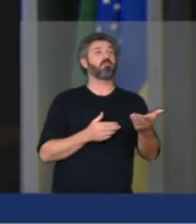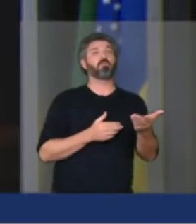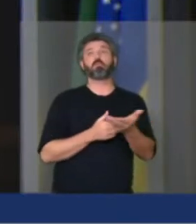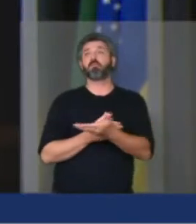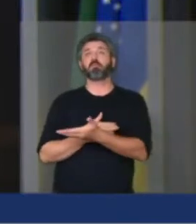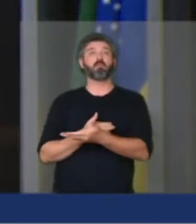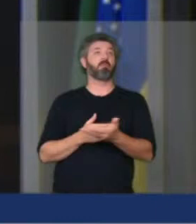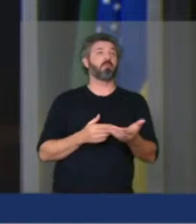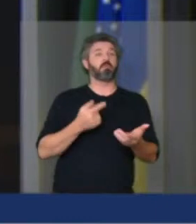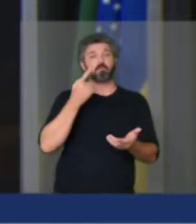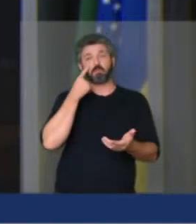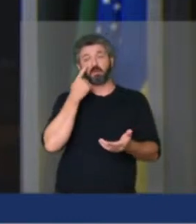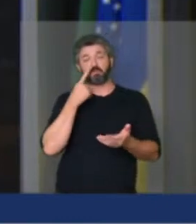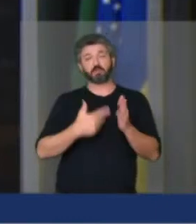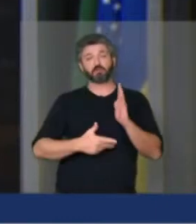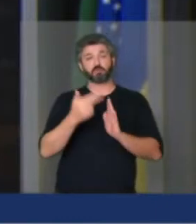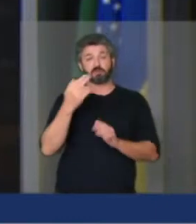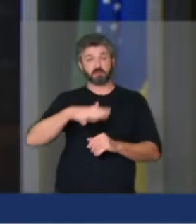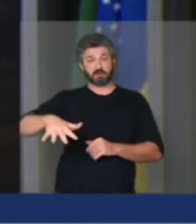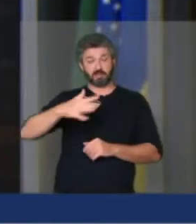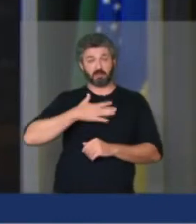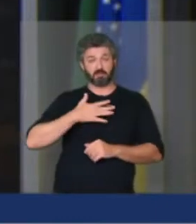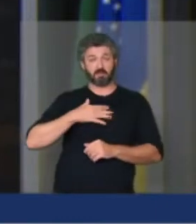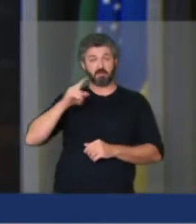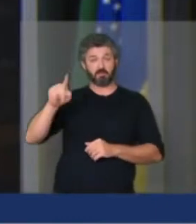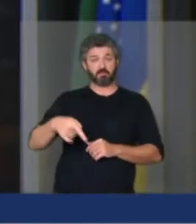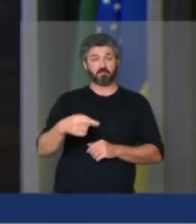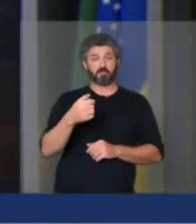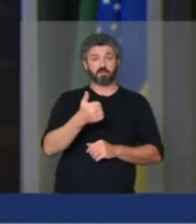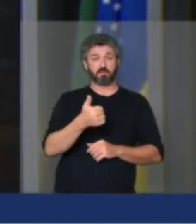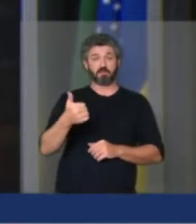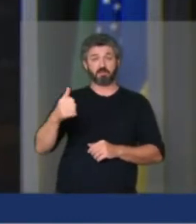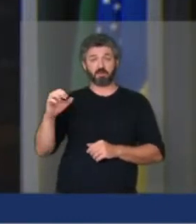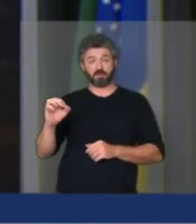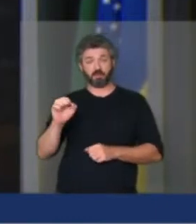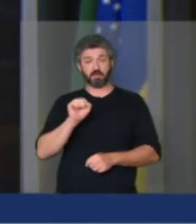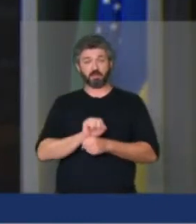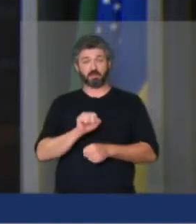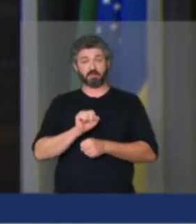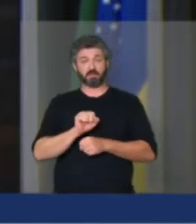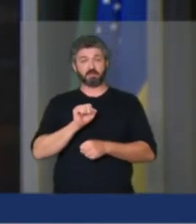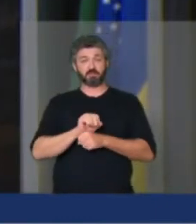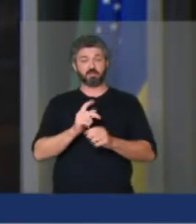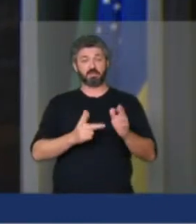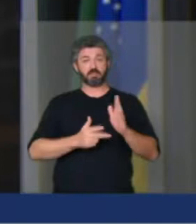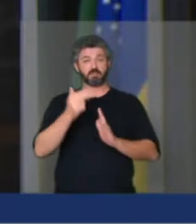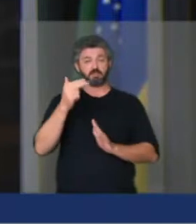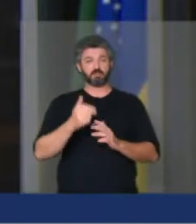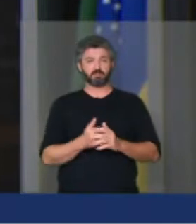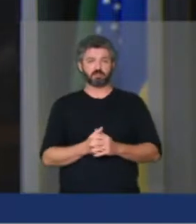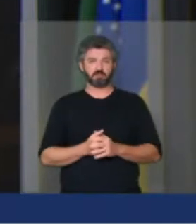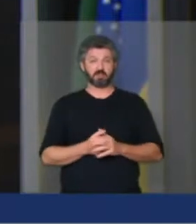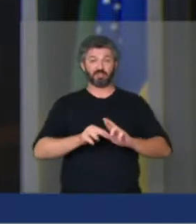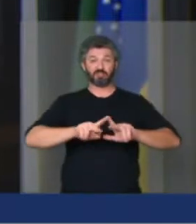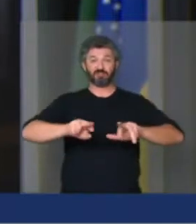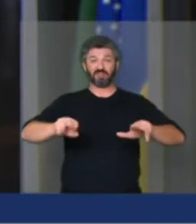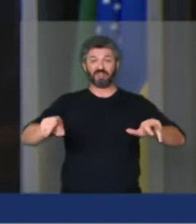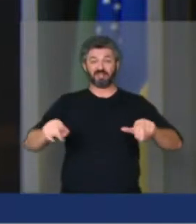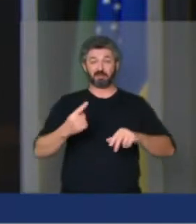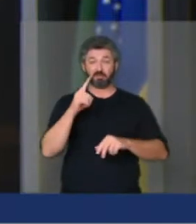TEM 1110 PROCEDIMENTOS DIFERENTES UM DO OUTRO. NÓS FICAMOS UM ANO E UM MÊS NEGOCIANDO E LEVANTANDO ESTAS CIRURGIAS E ACHO QUE NÓS